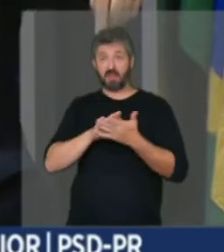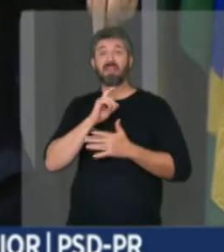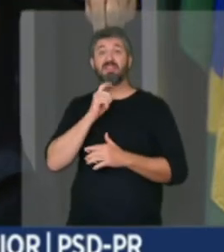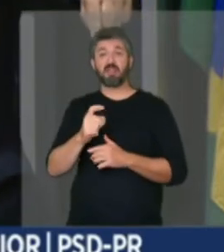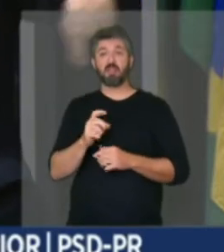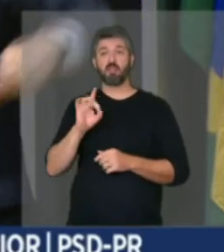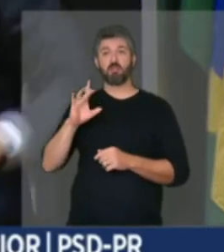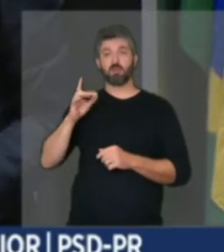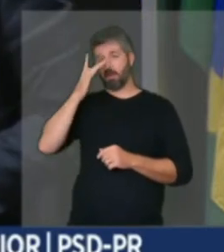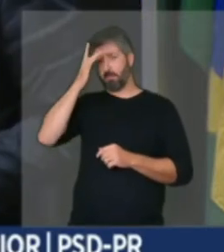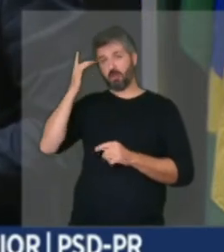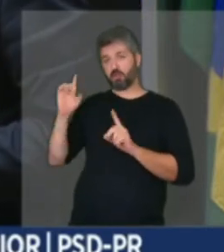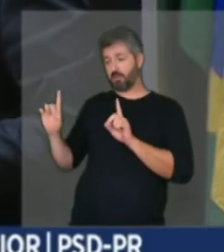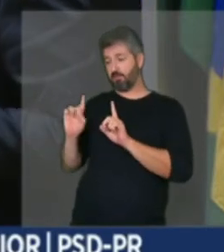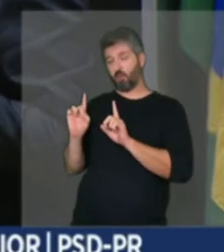PESSOA QUE ESTAVA ALI DO LADO. MAS... A ATITUDE